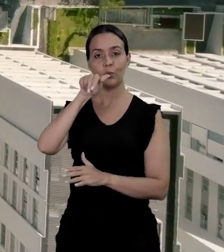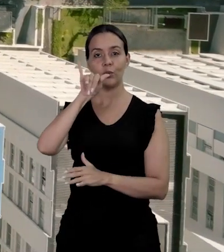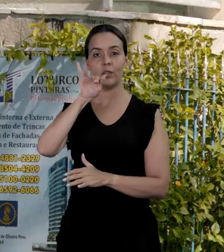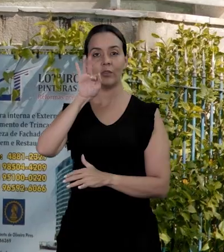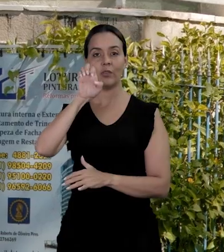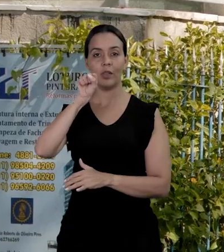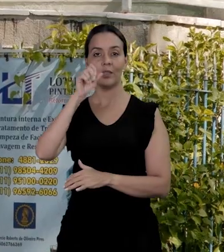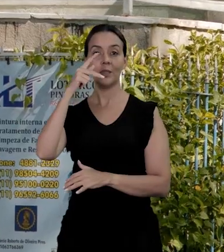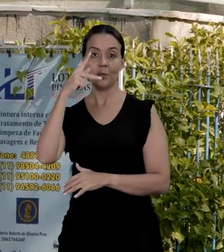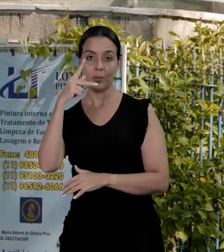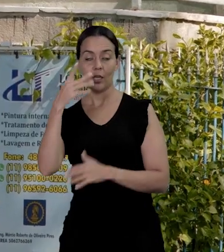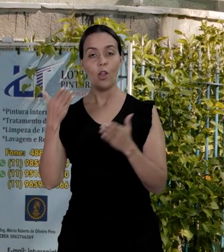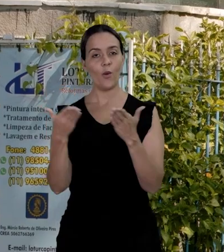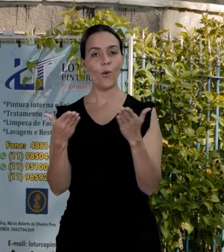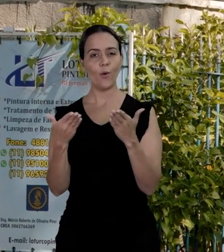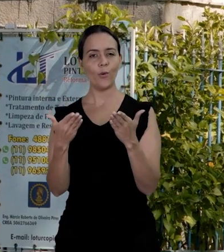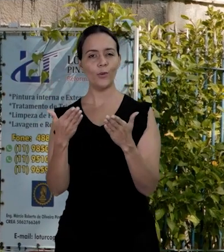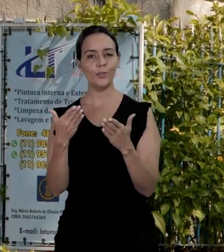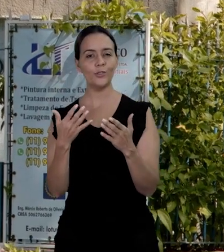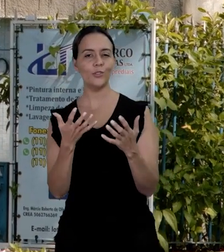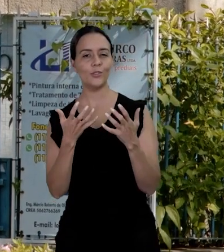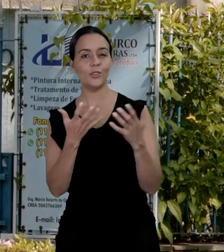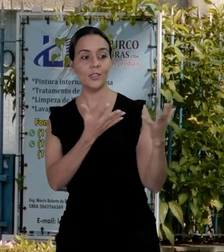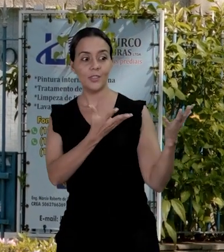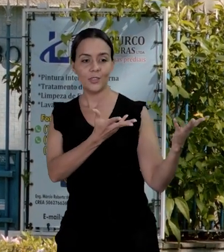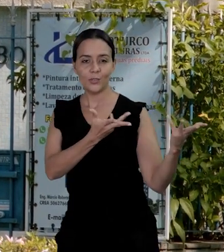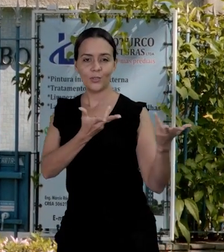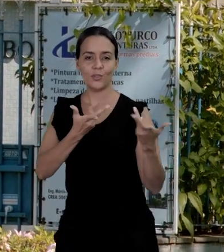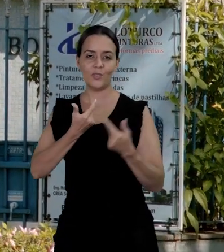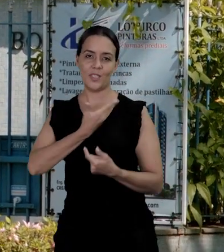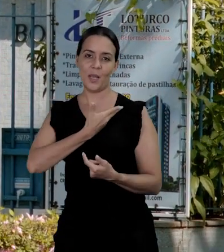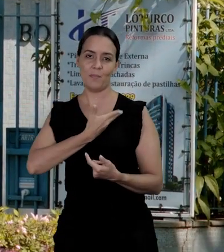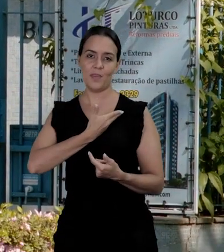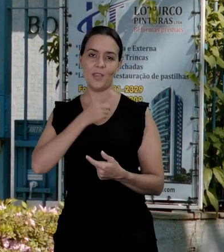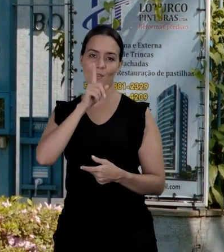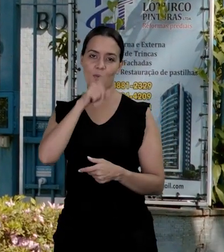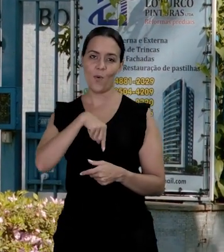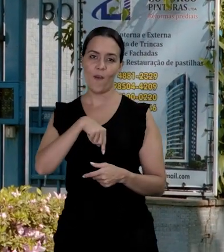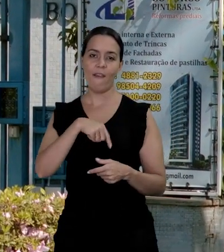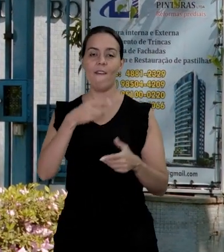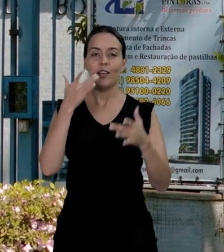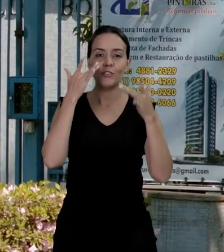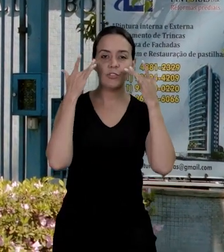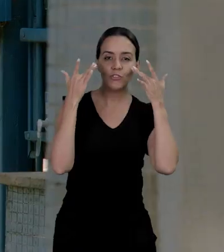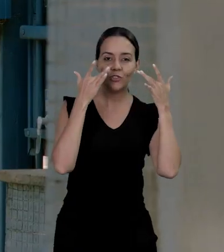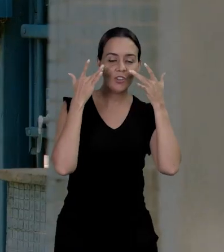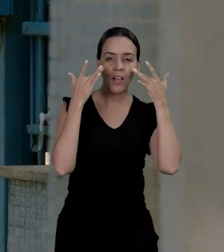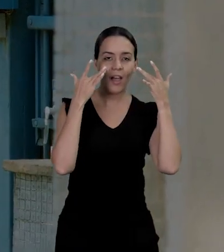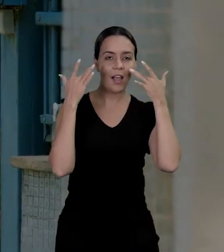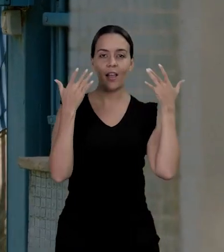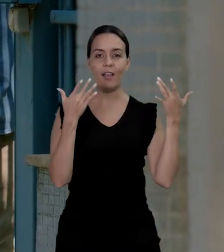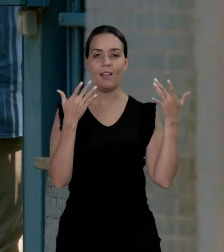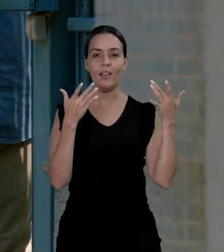e hoje resolvi chamar um grande amigo meu, doutor também, em teatro e semiótica, que é o Gustavo Sol,